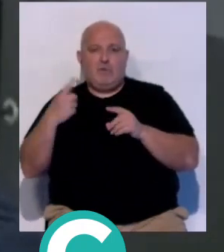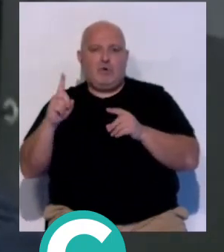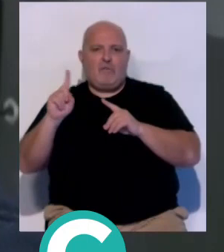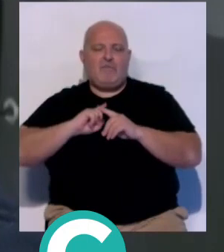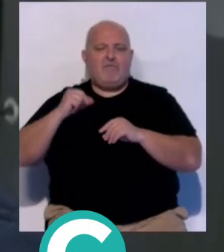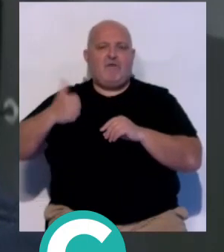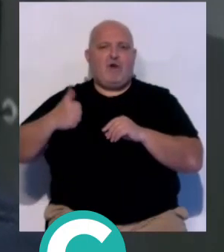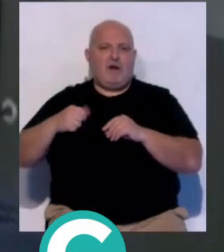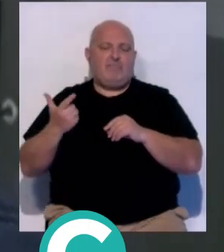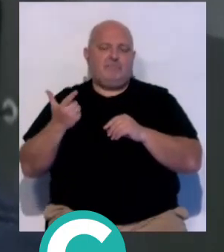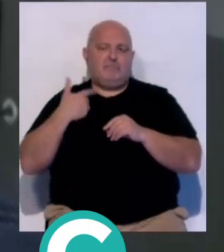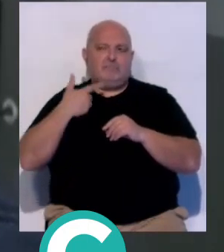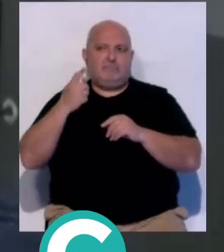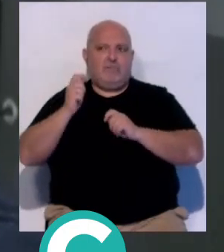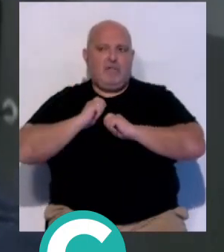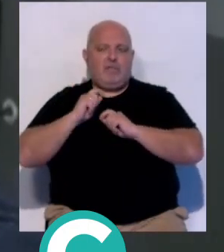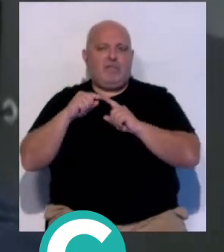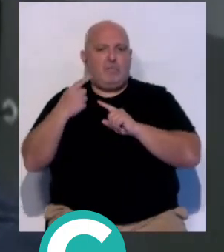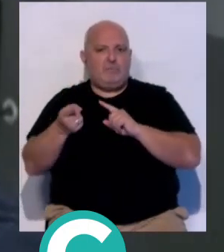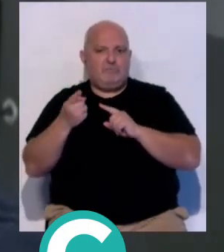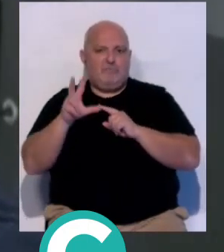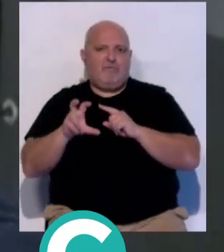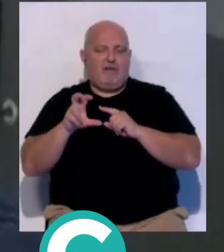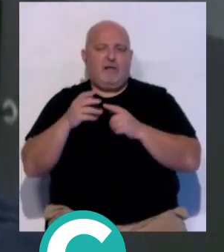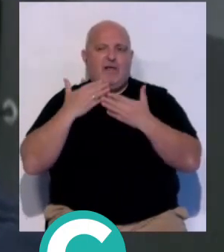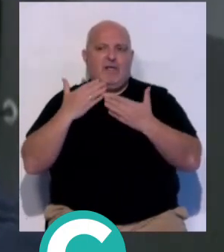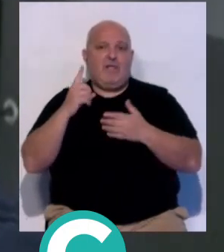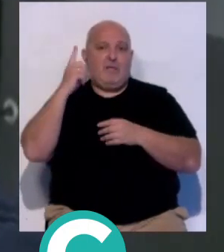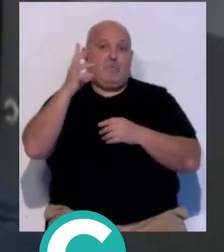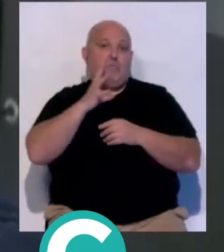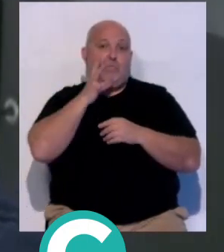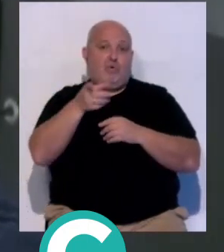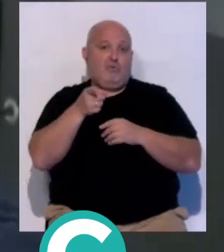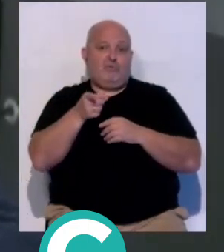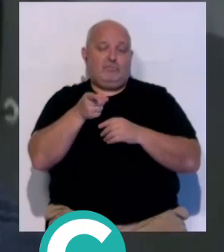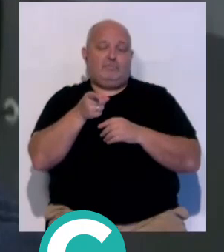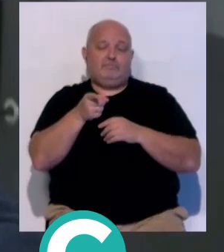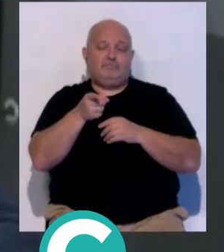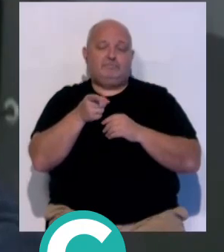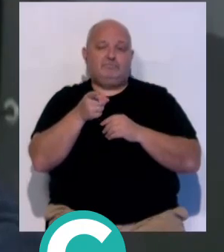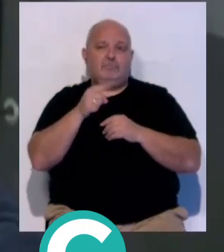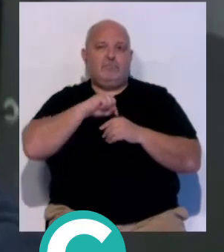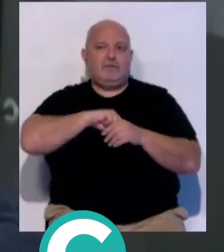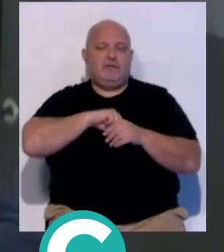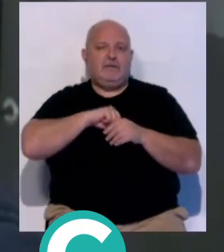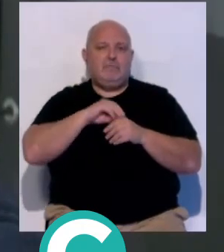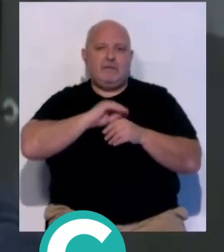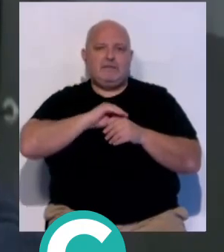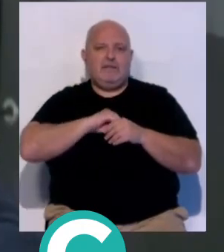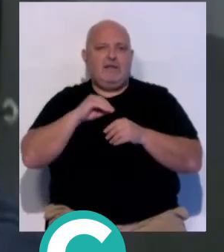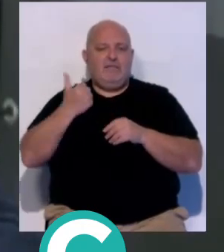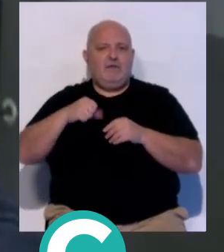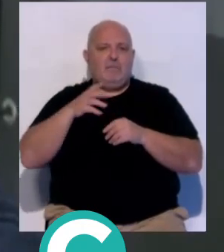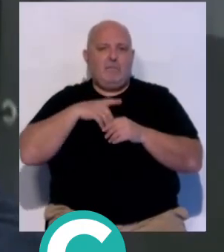eso sí lo considero así no hoy Gracias a Dios pues bueno me siento bastante valorado por mi gente y